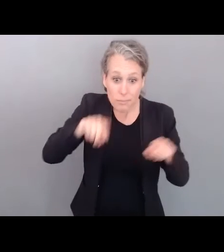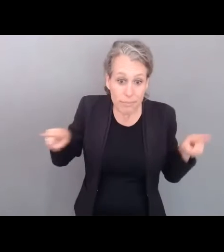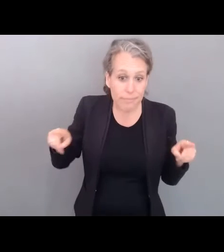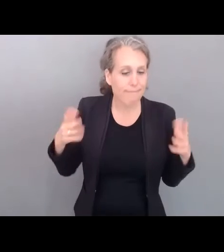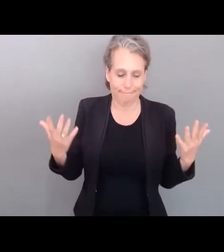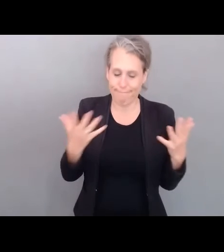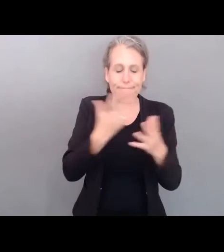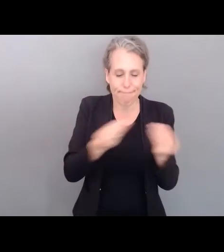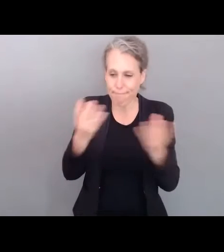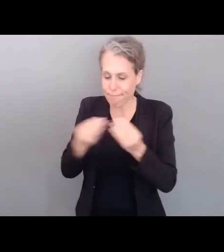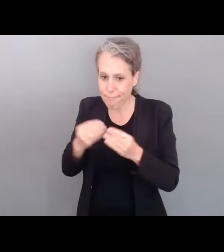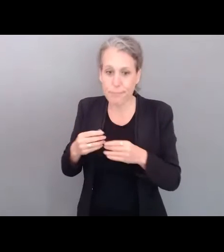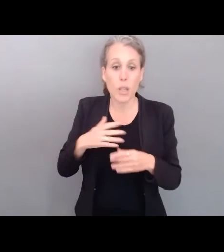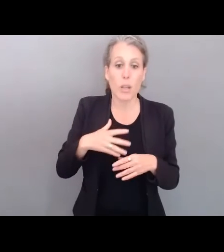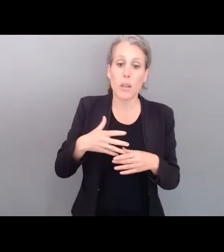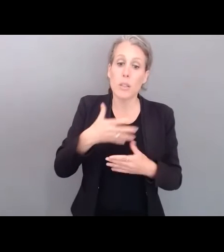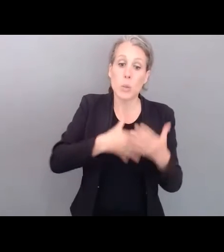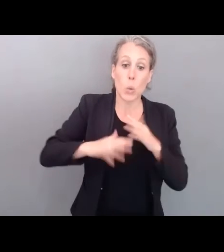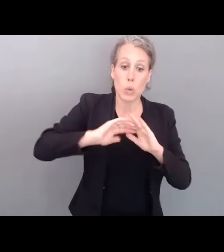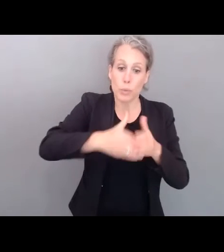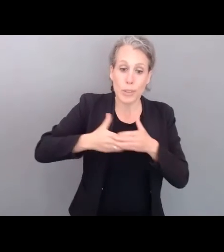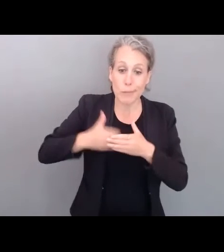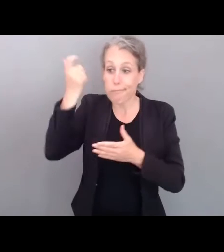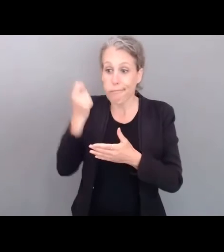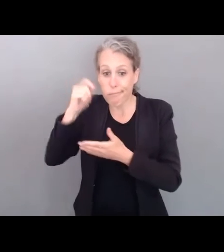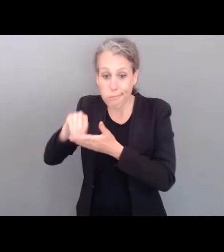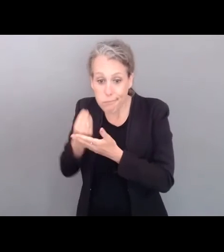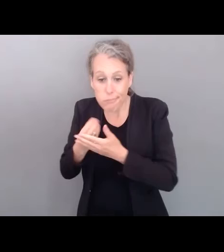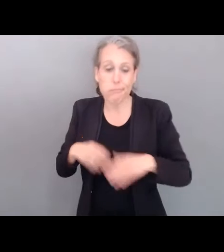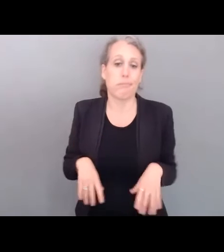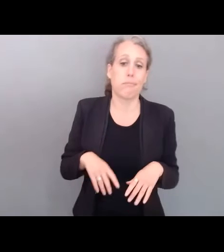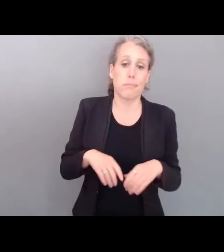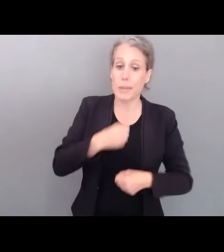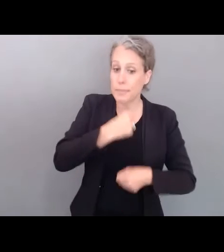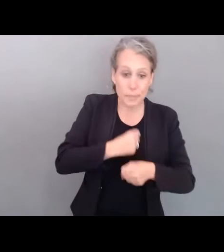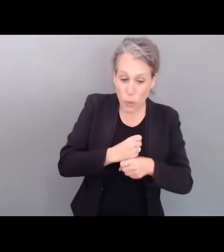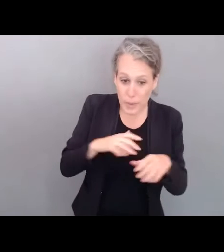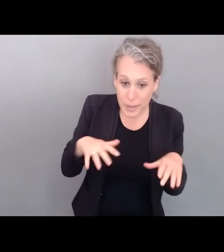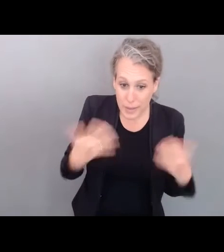; en todos los formatos, para todas las personas, con discapacidad, barreras y